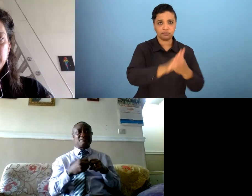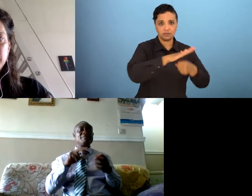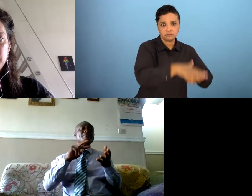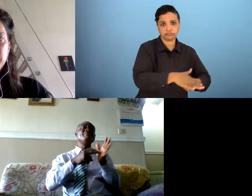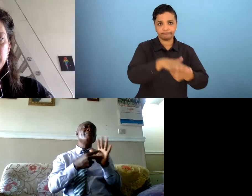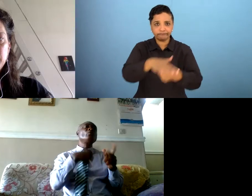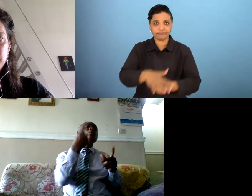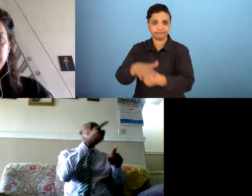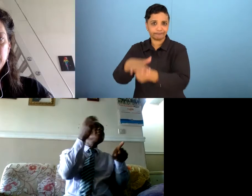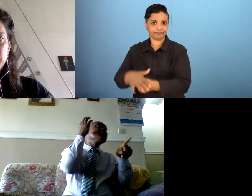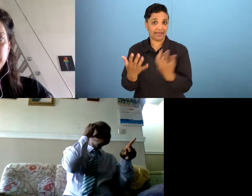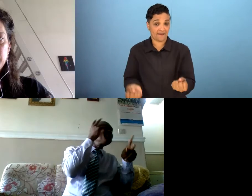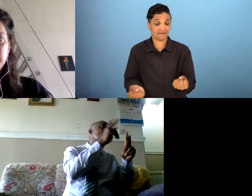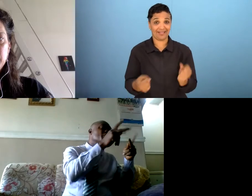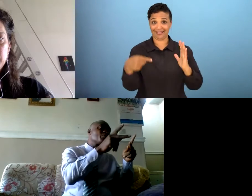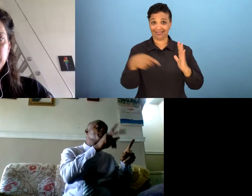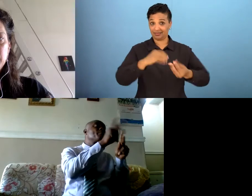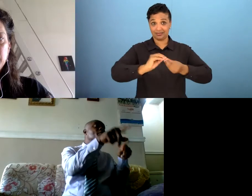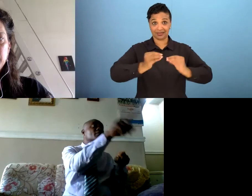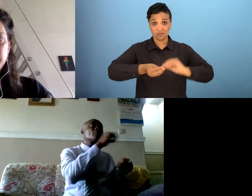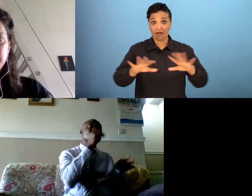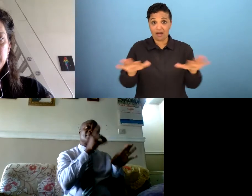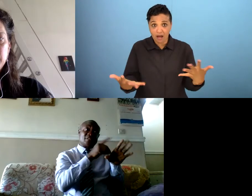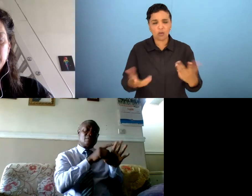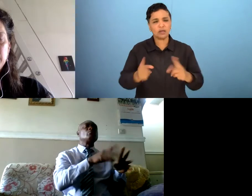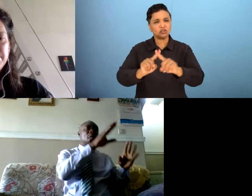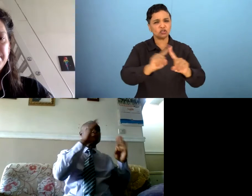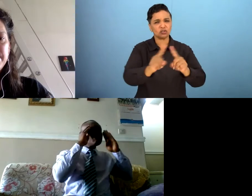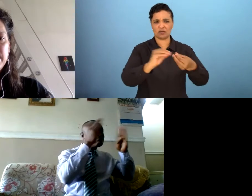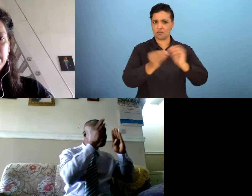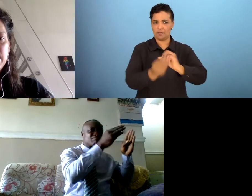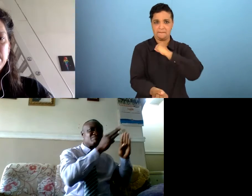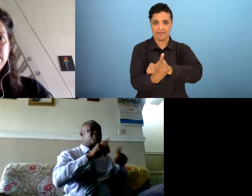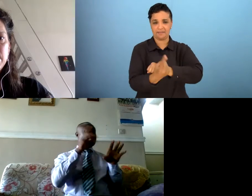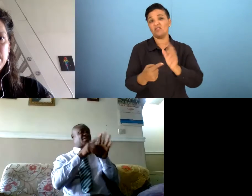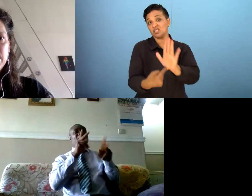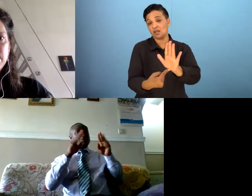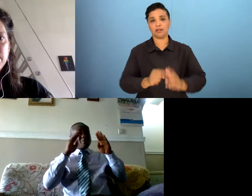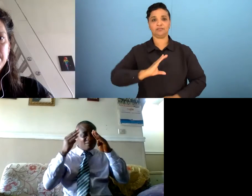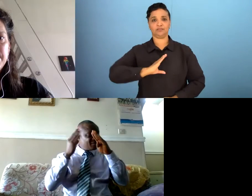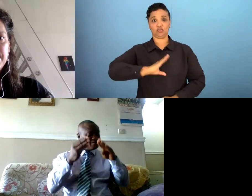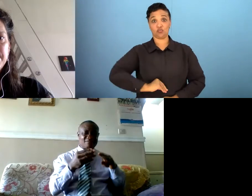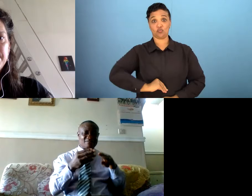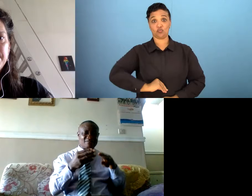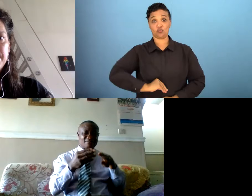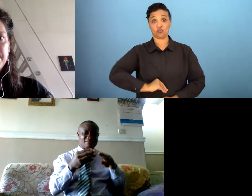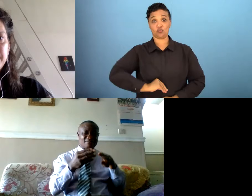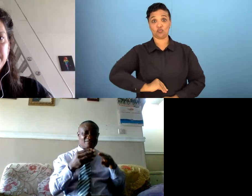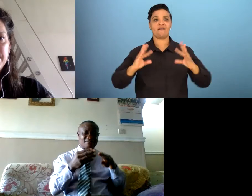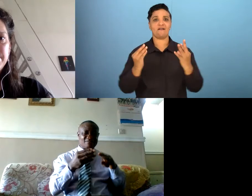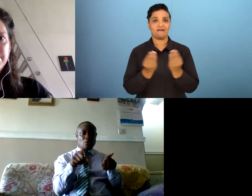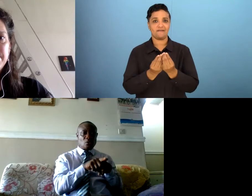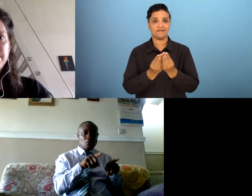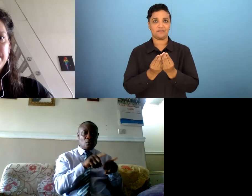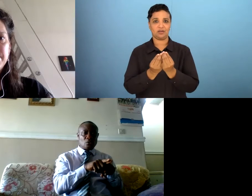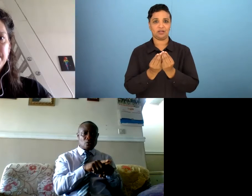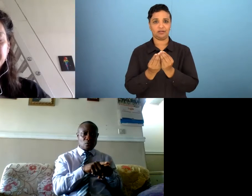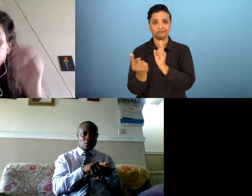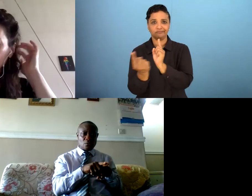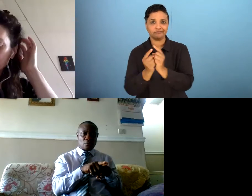discapacidad.